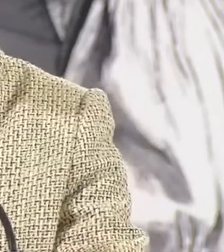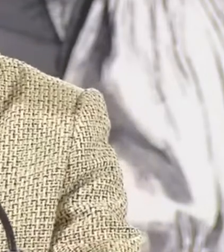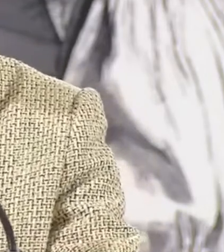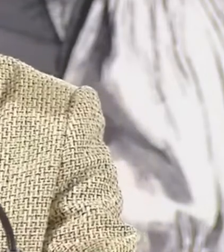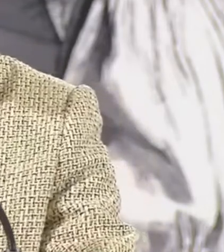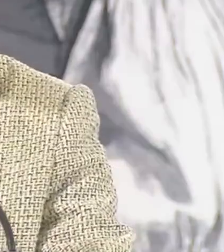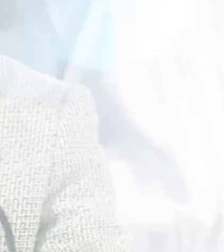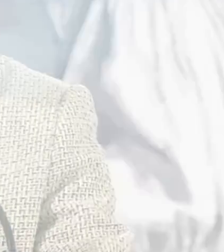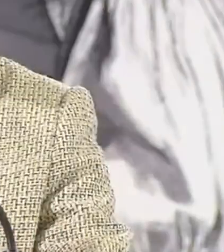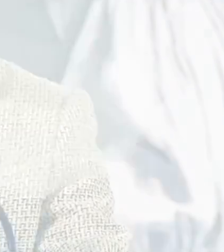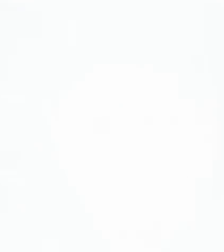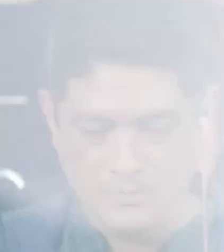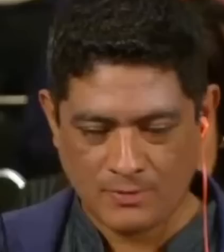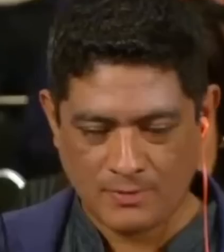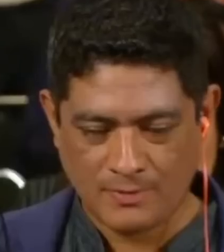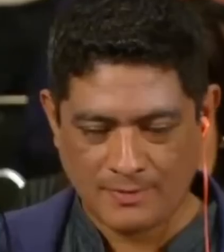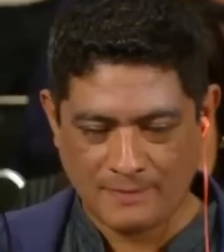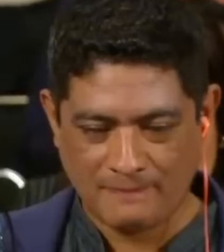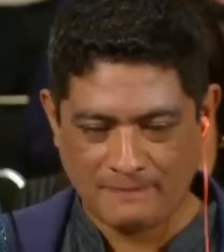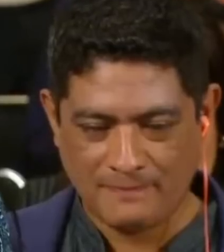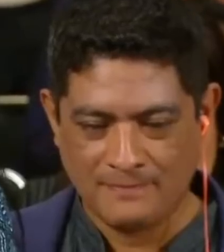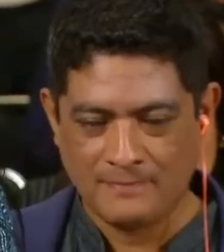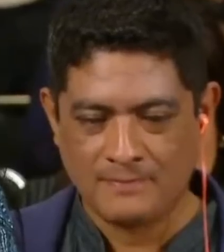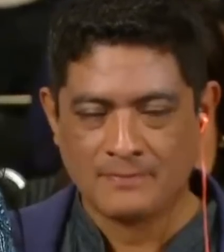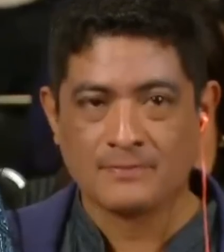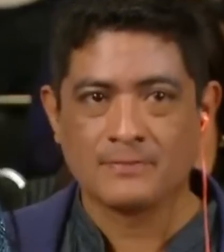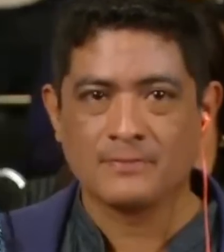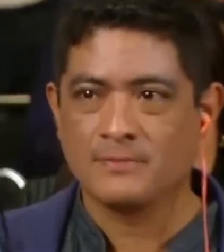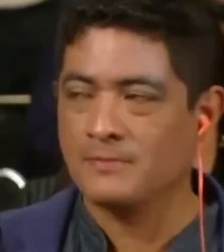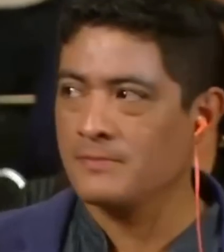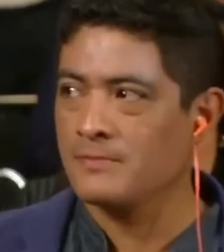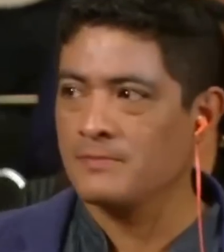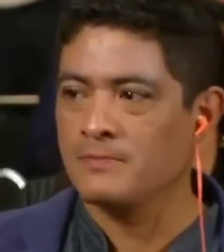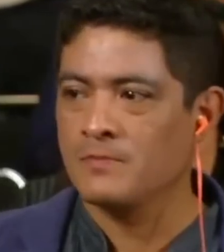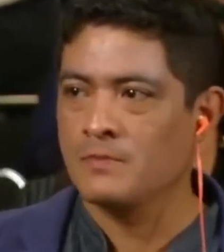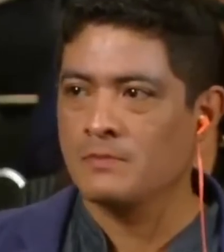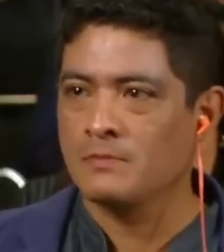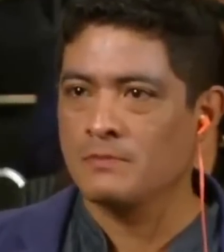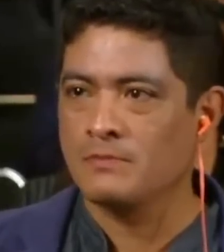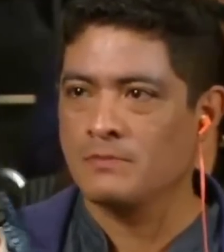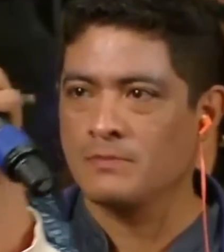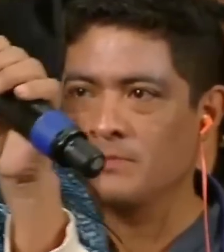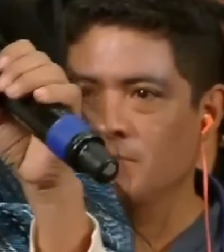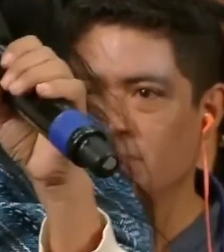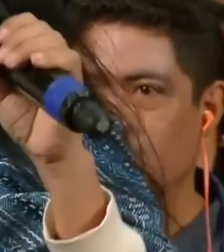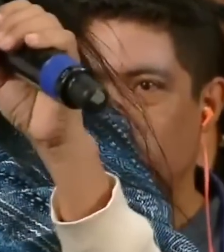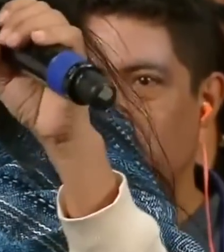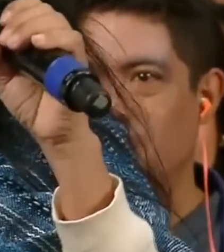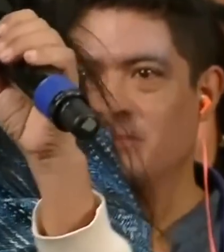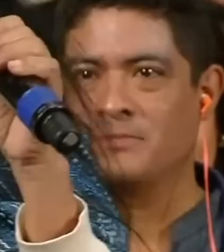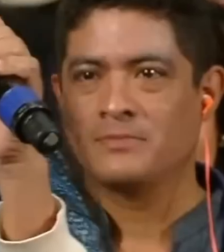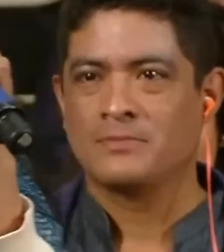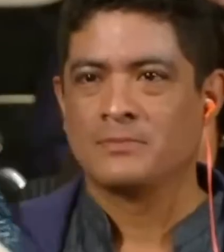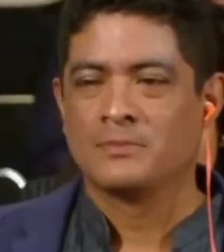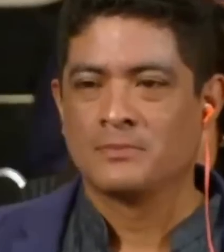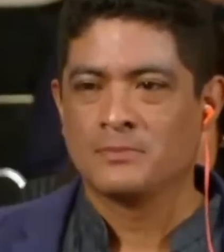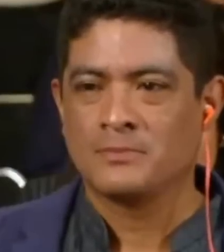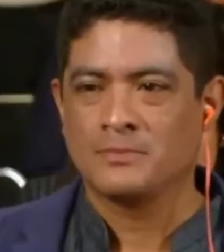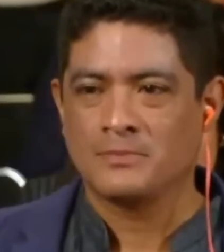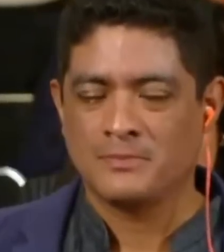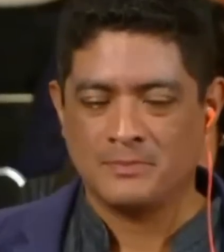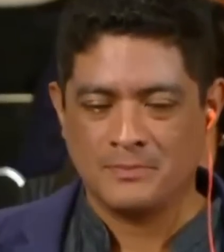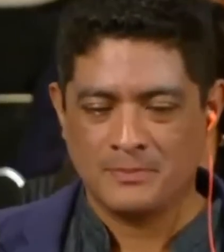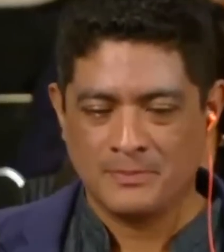independientes reina aider Ramires para tratar de confrontar a la presidenta de México reina